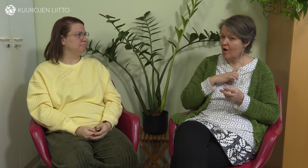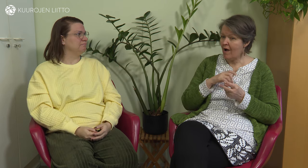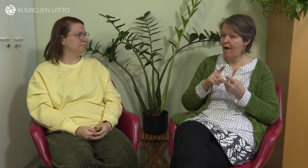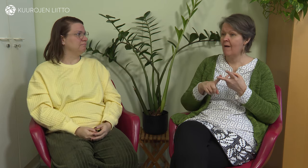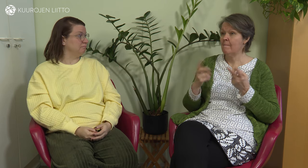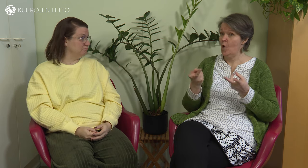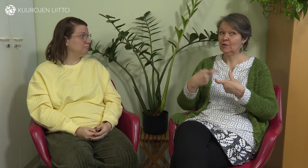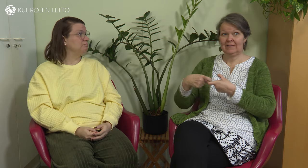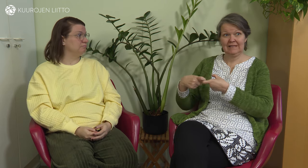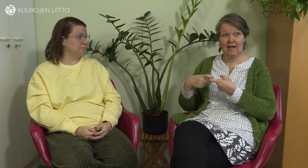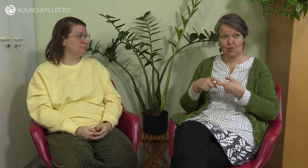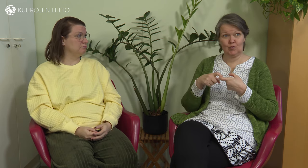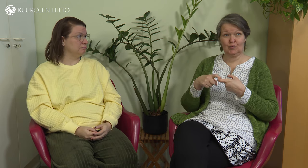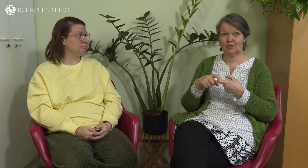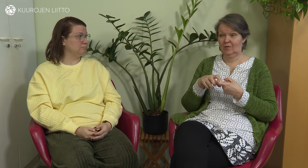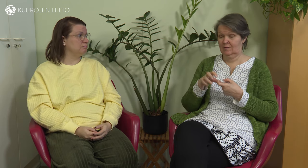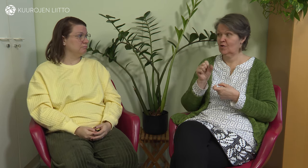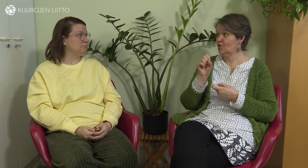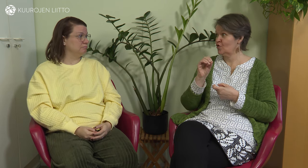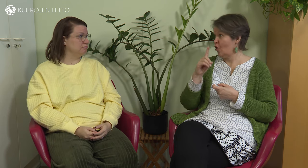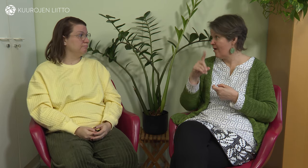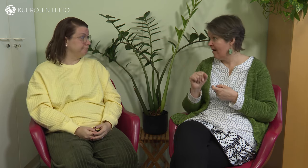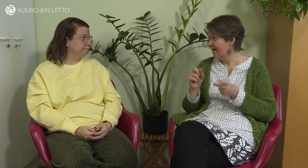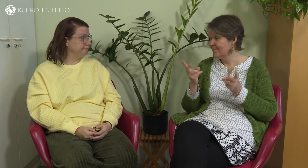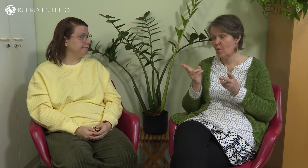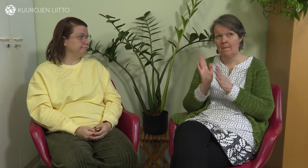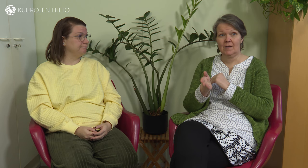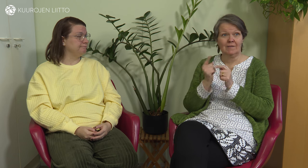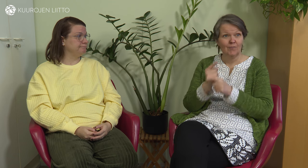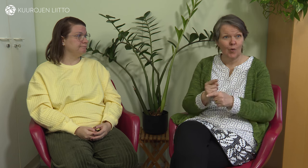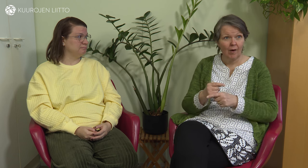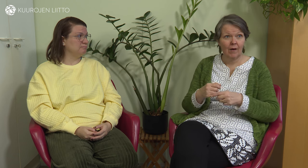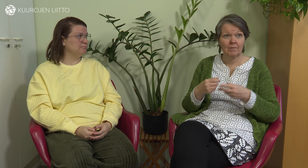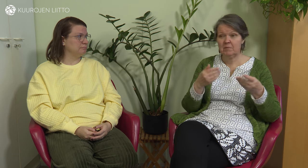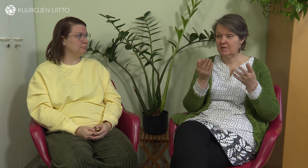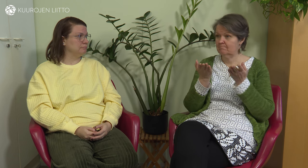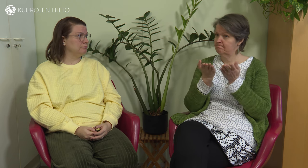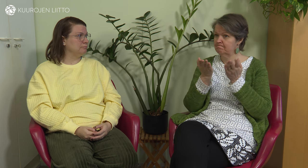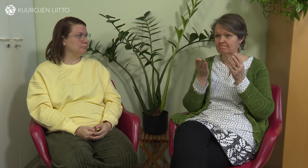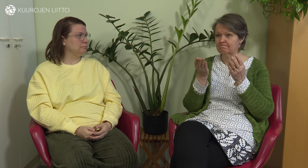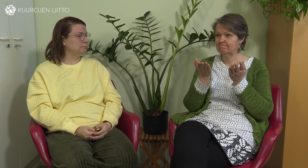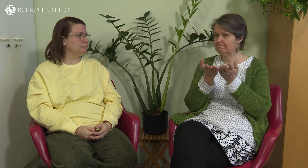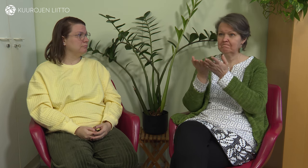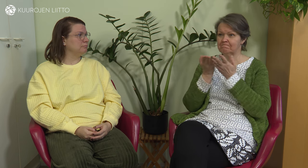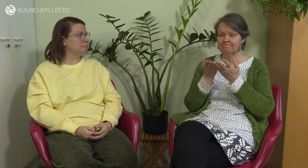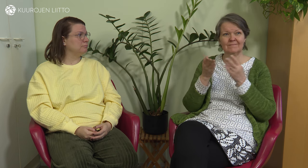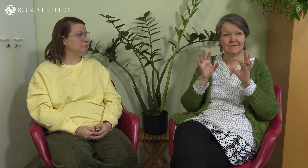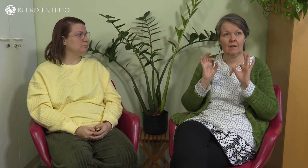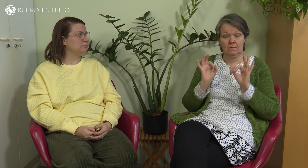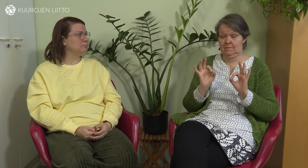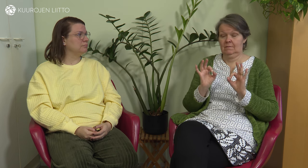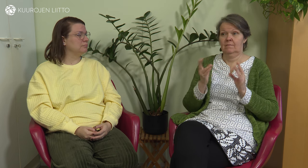Tähän päiväkotiin pääsevät myös codat ja sisarukset, eli sodat. Kaikkia kohdellaan yhdenvertaisesti.